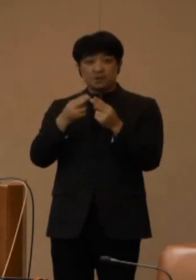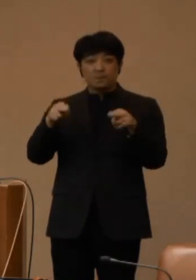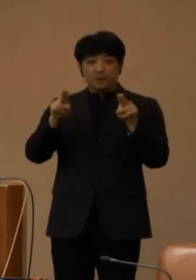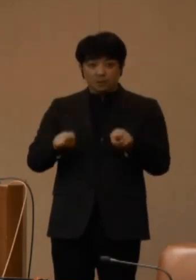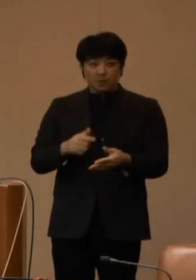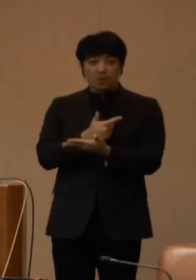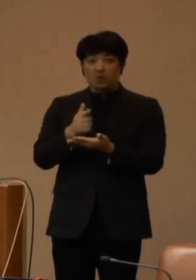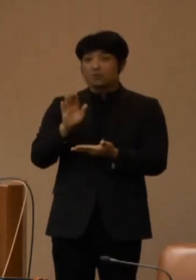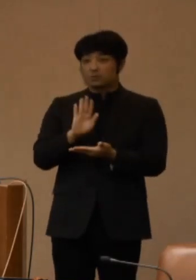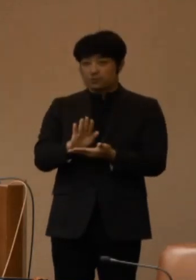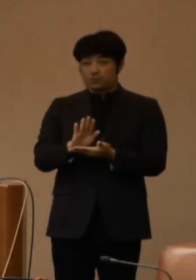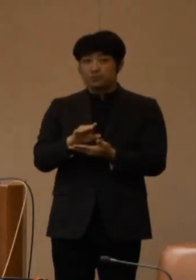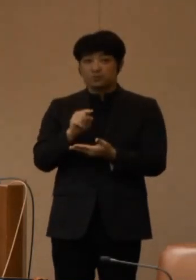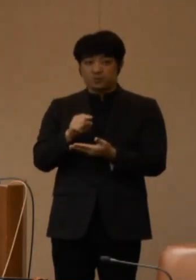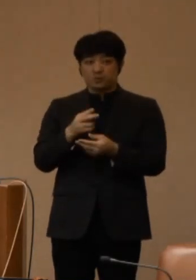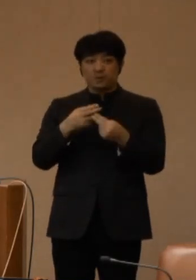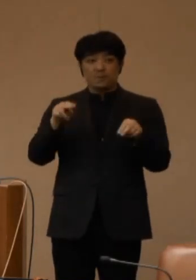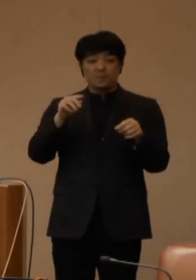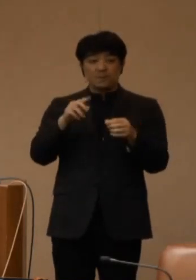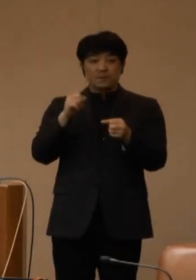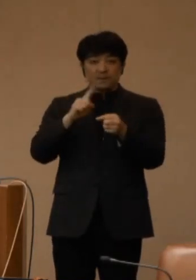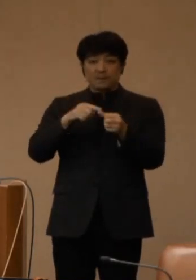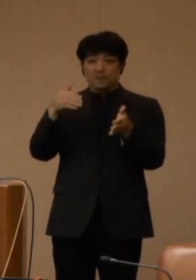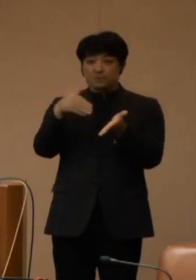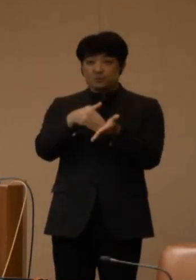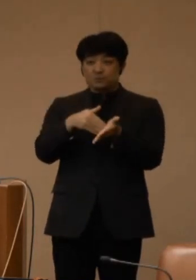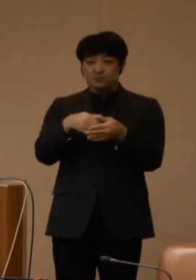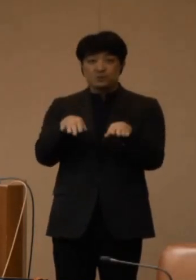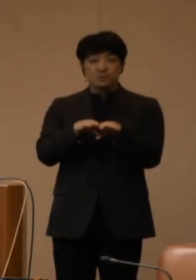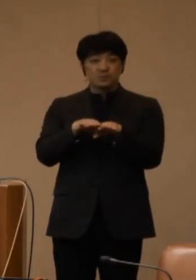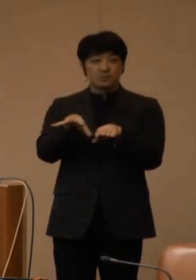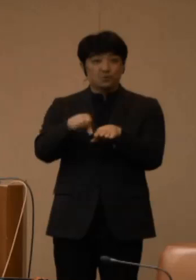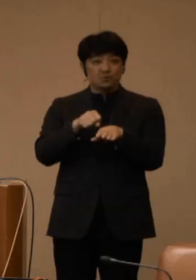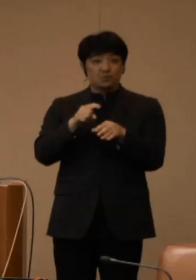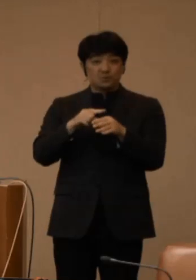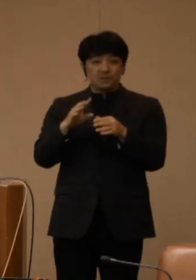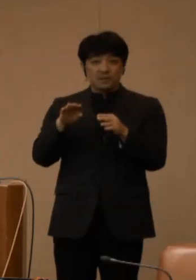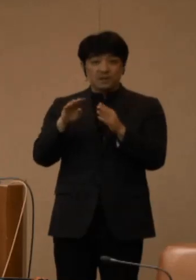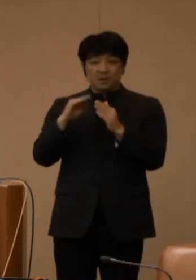年末年始の休みを利用して、帰省される方も多いと思いますが、